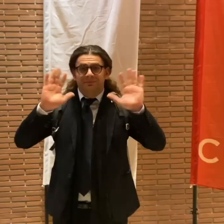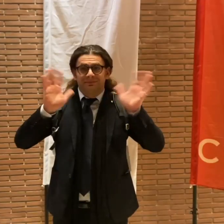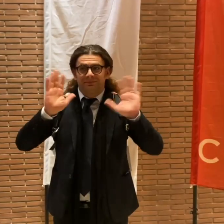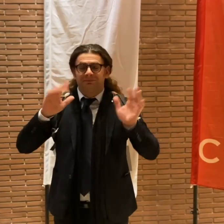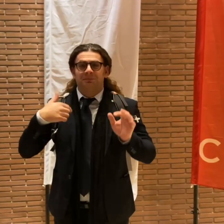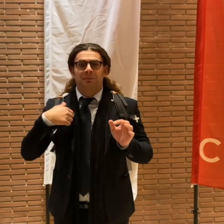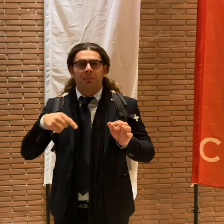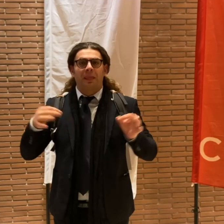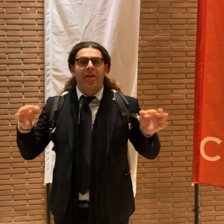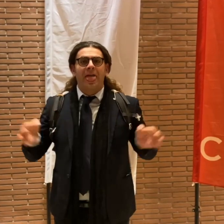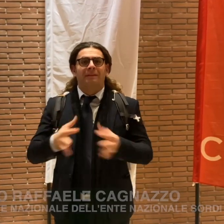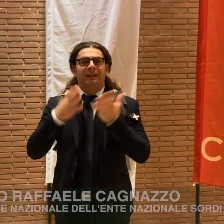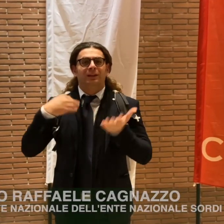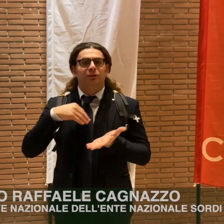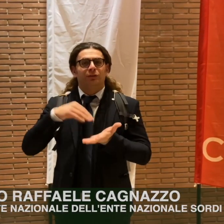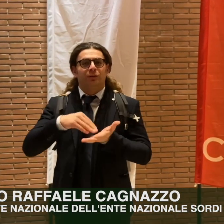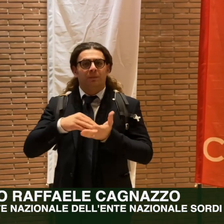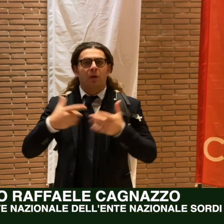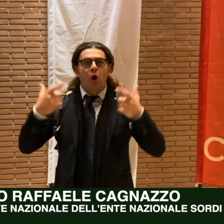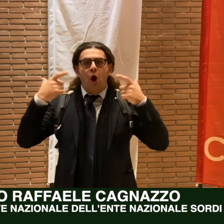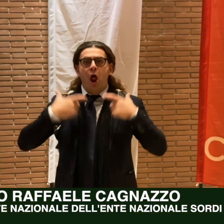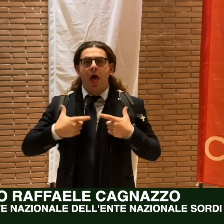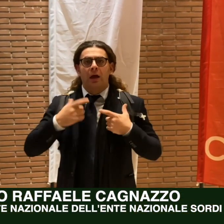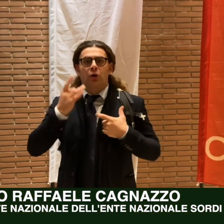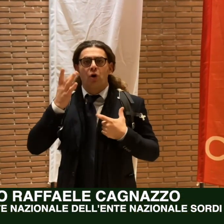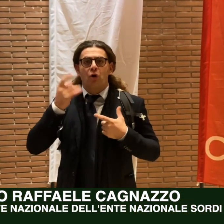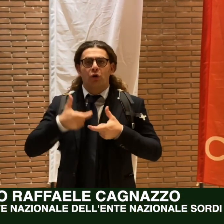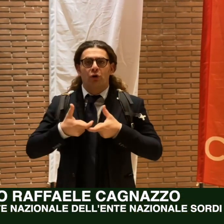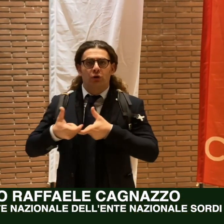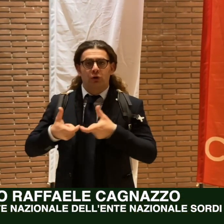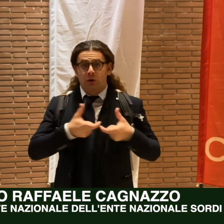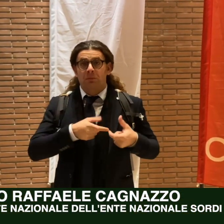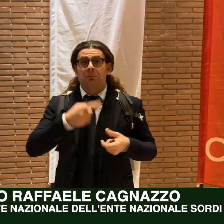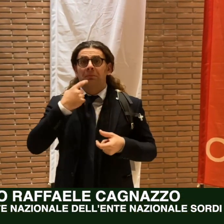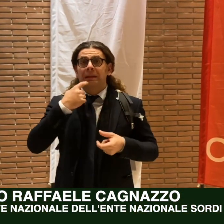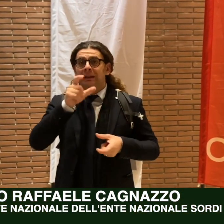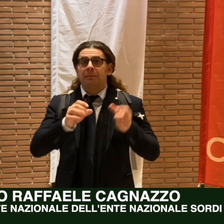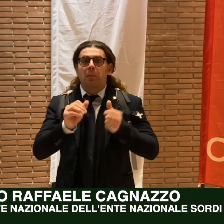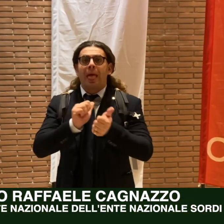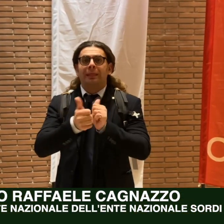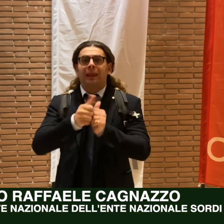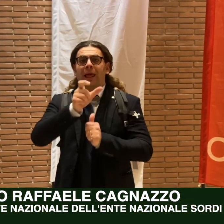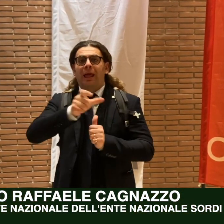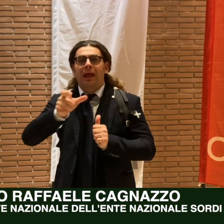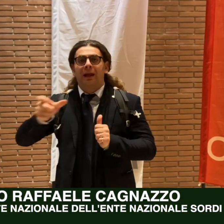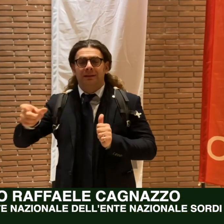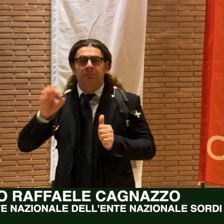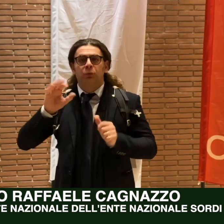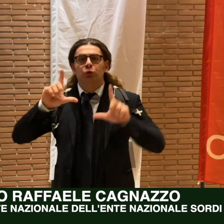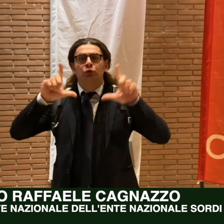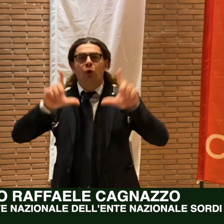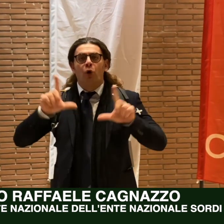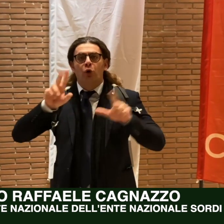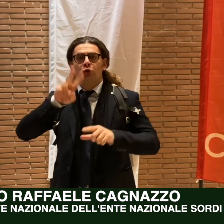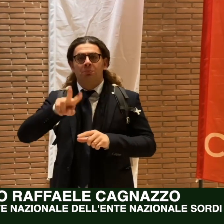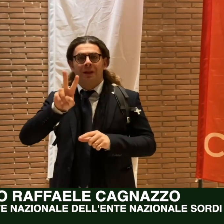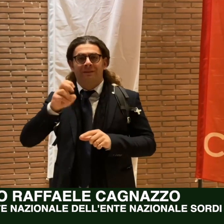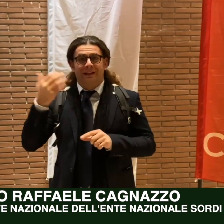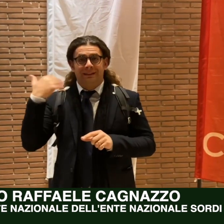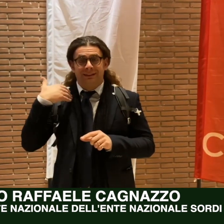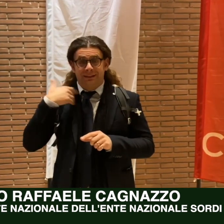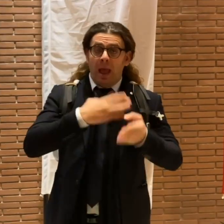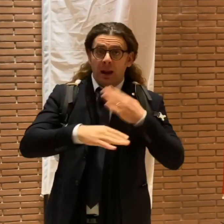Ciao. Mi trovo alla cerimonia di consegna dei collari d'oro agli atleti paralimpici e olimpici di Tokyo 2020, finalizzata al riconoscimento